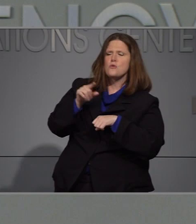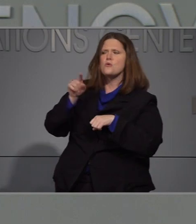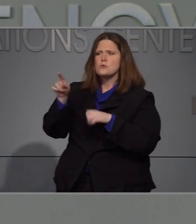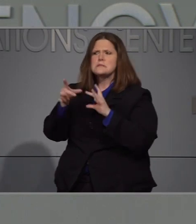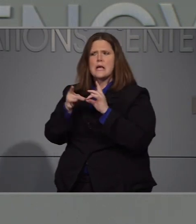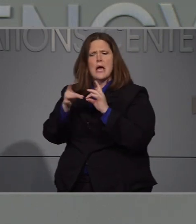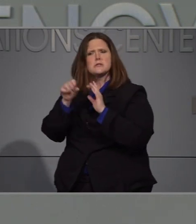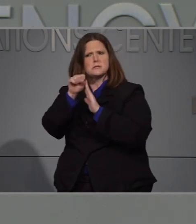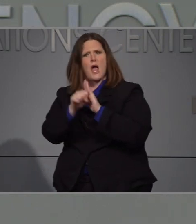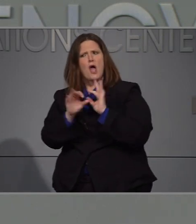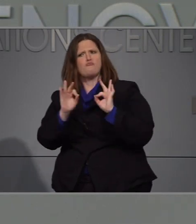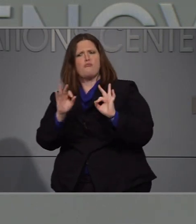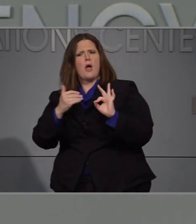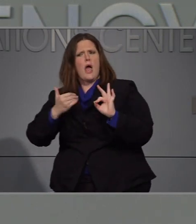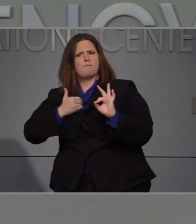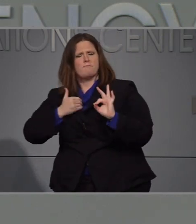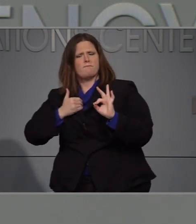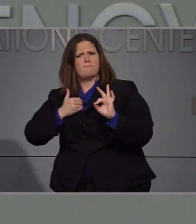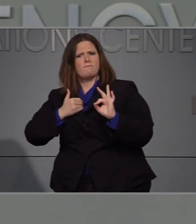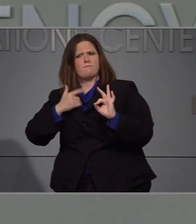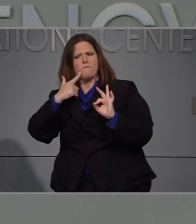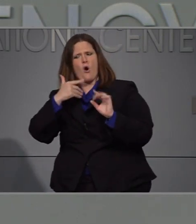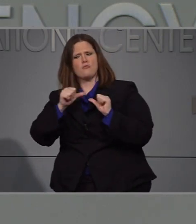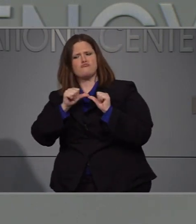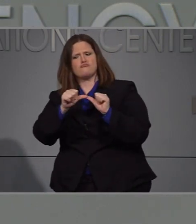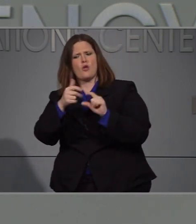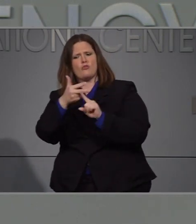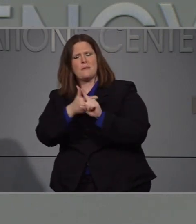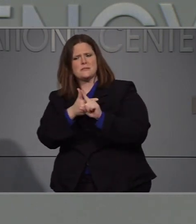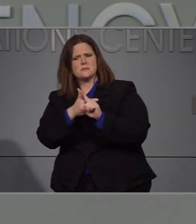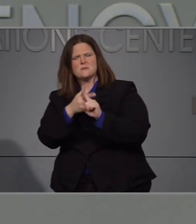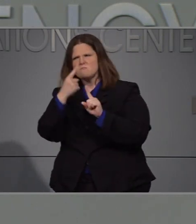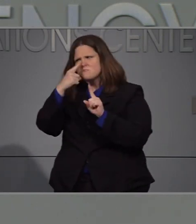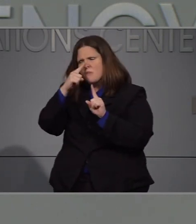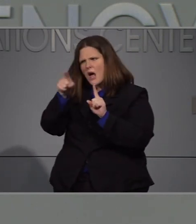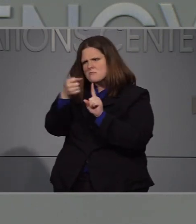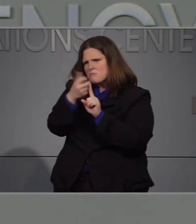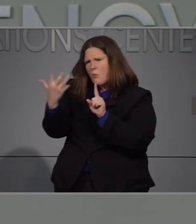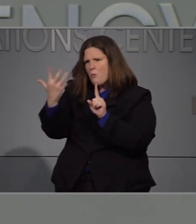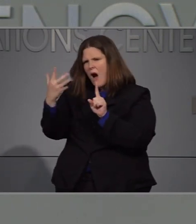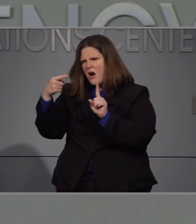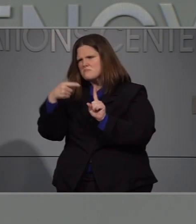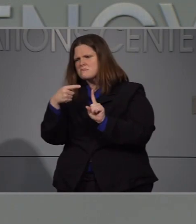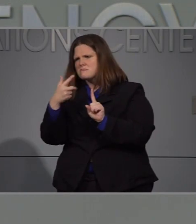personal y el suministro y está dicho que el Estado por los siguientes tres meses no tiene,